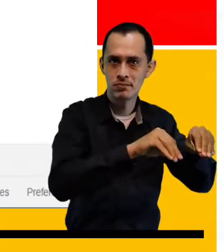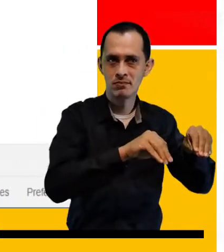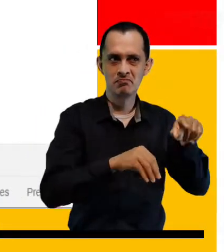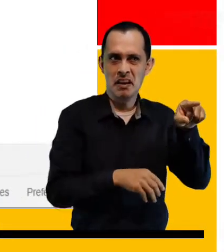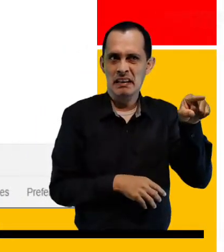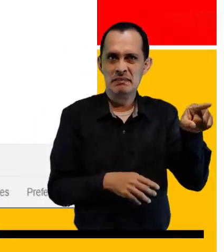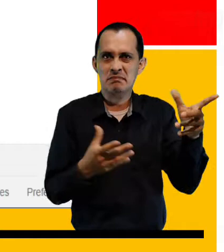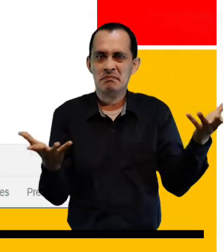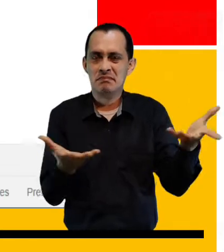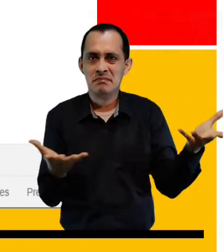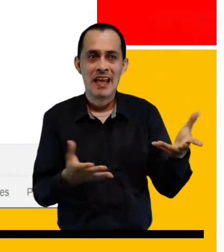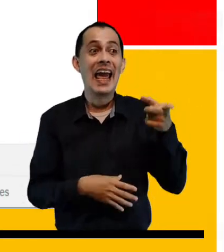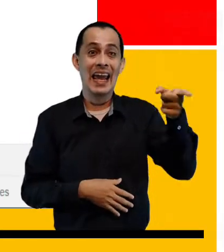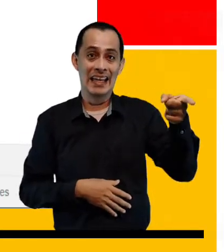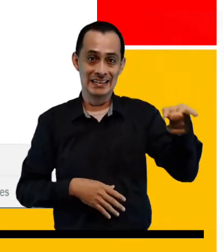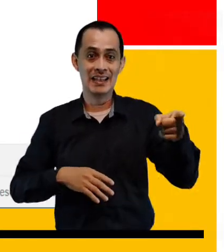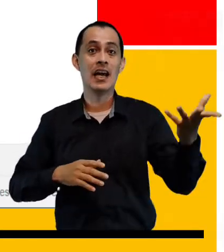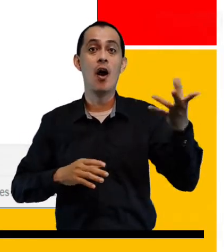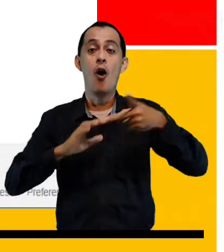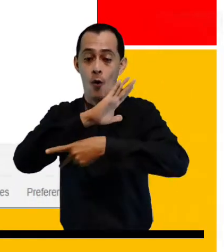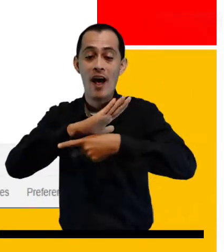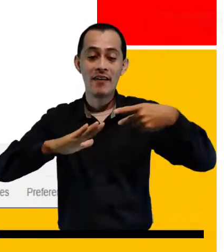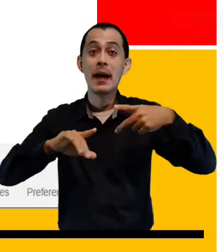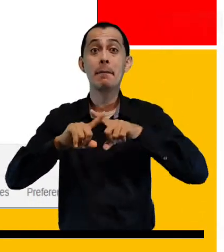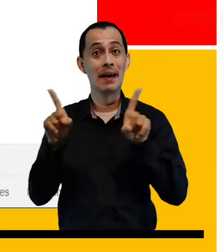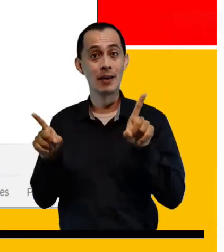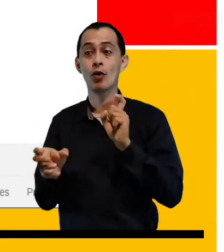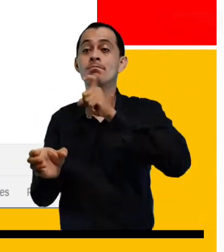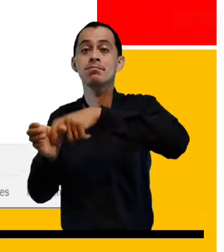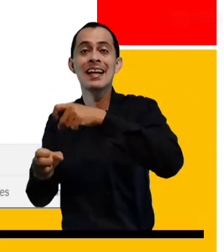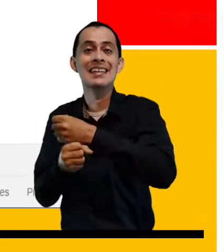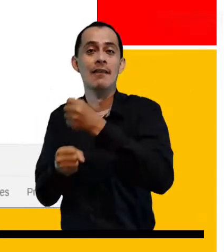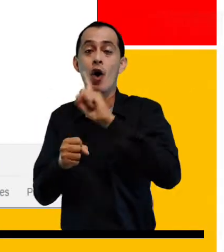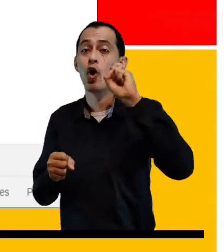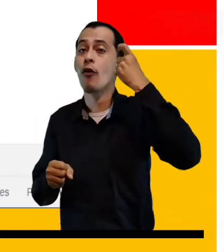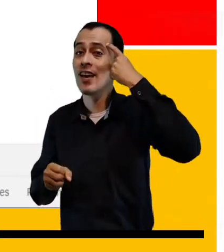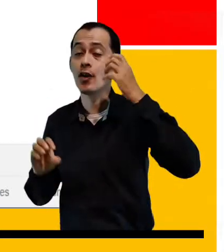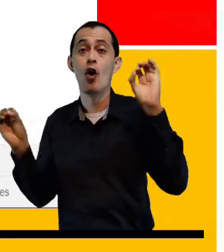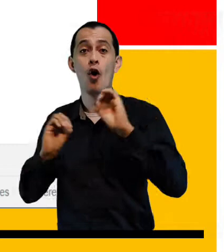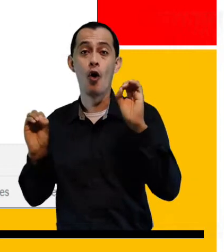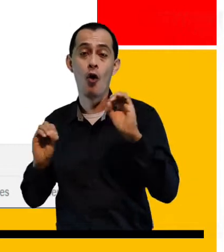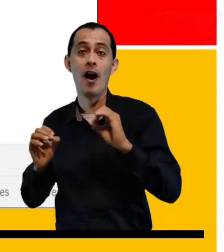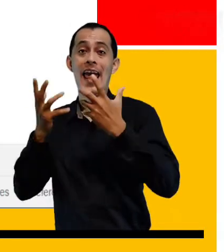de hoja de vida de funcionarios públicos o de contratistas del sistema público. Para ello,